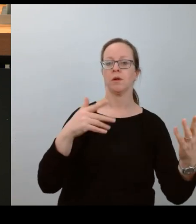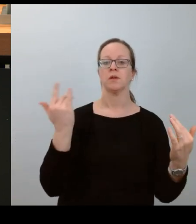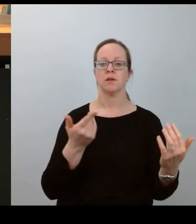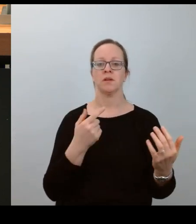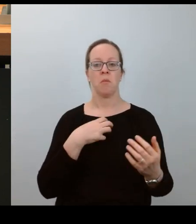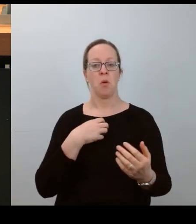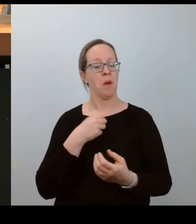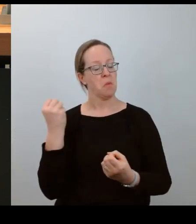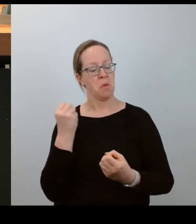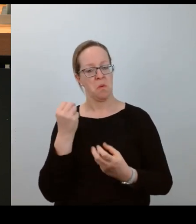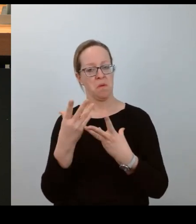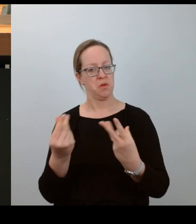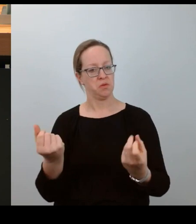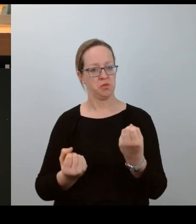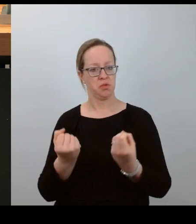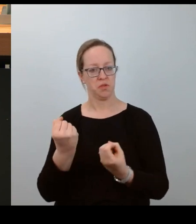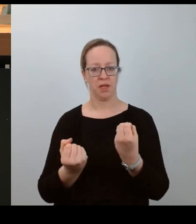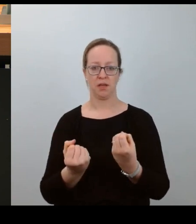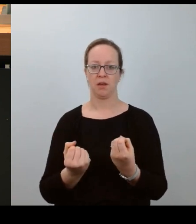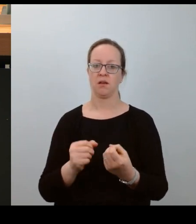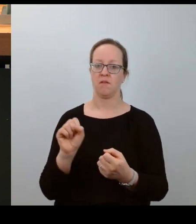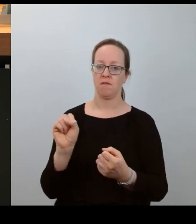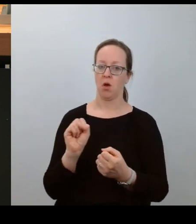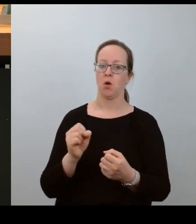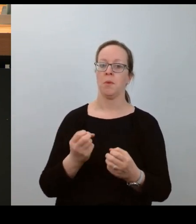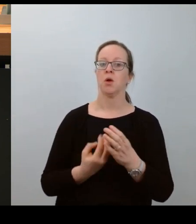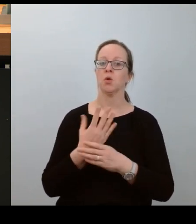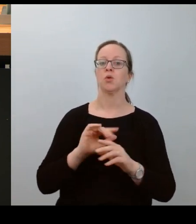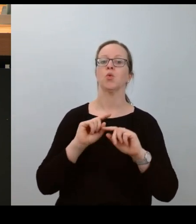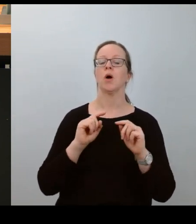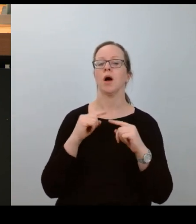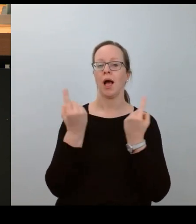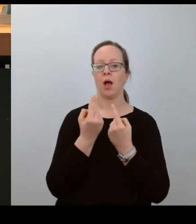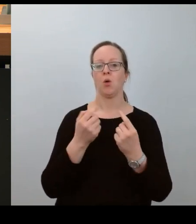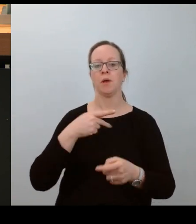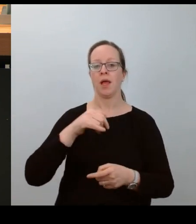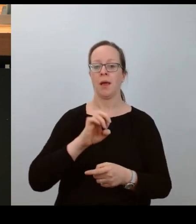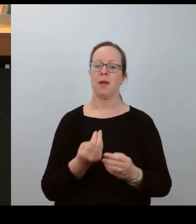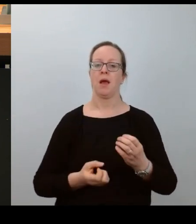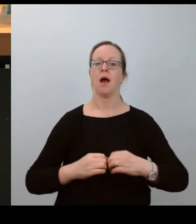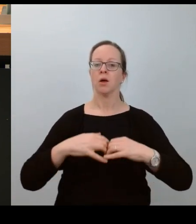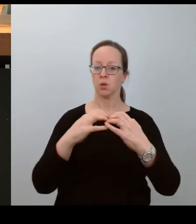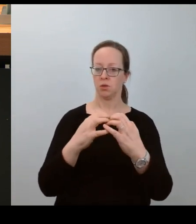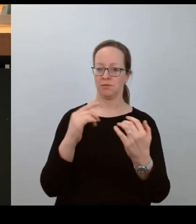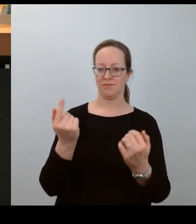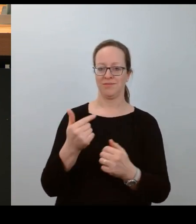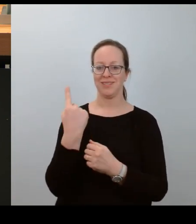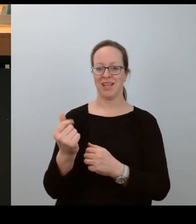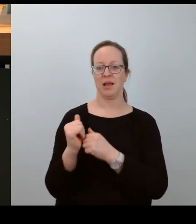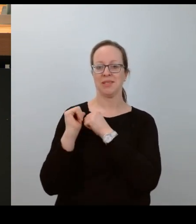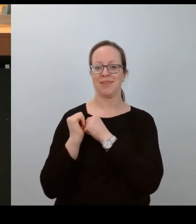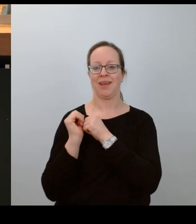bisher bewährte Strukturen zum Beispiel die Atelier-Beauftragte sollte darin ja wie soll man sagen eingebunden werden,